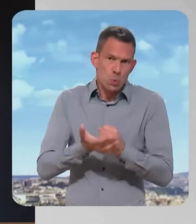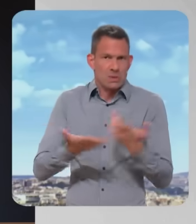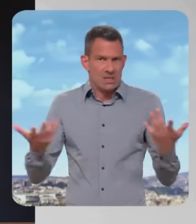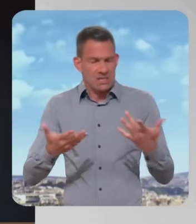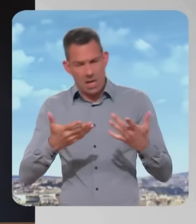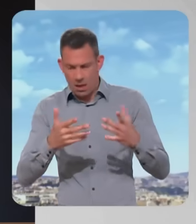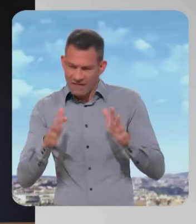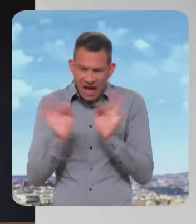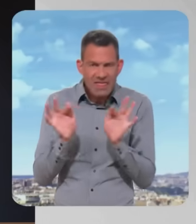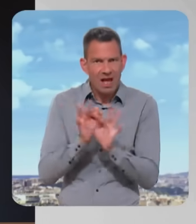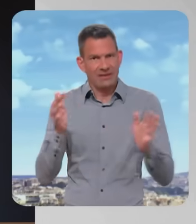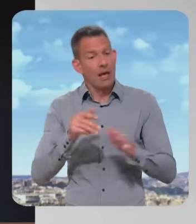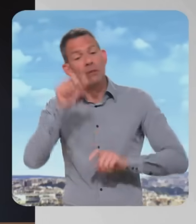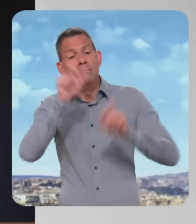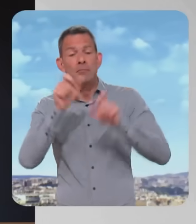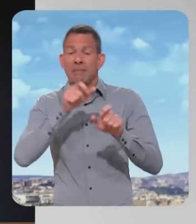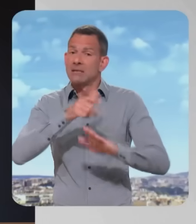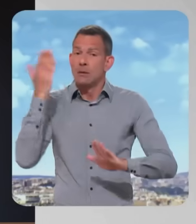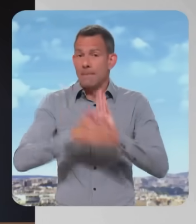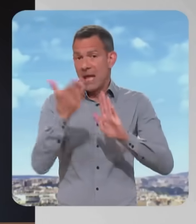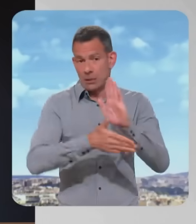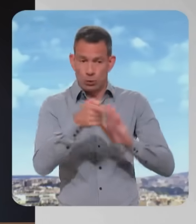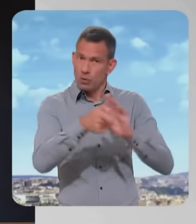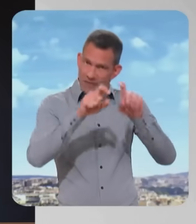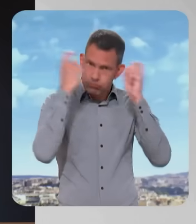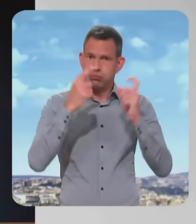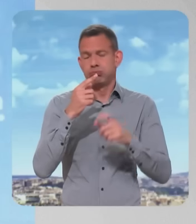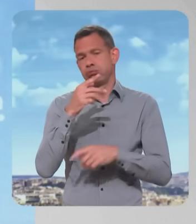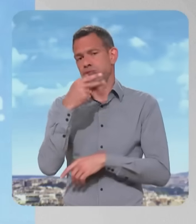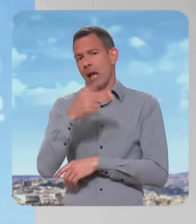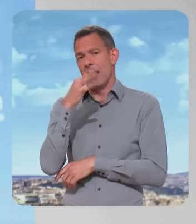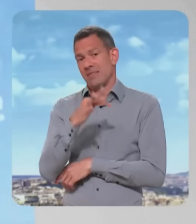par rapport à ce qu'on a observé il y a 2 ans. Je veux rendre hommage en particulier à la jeunesse,